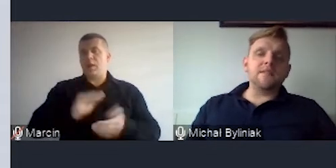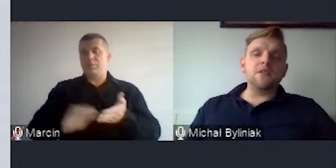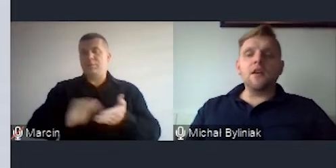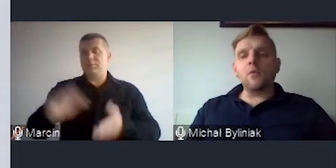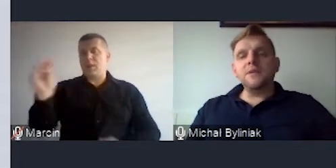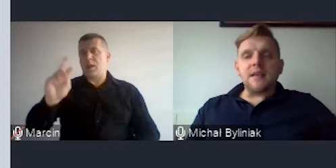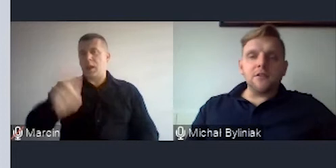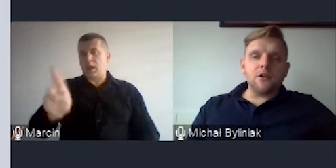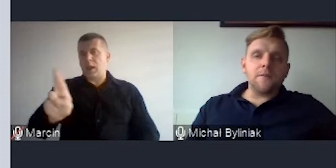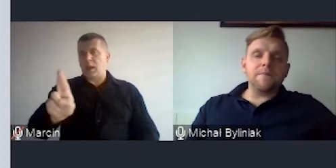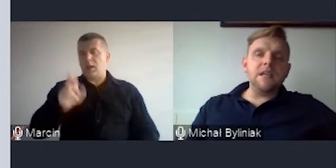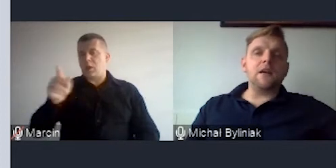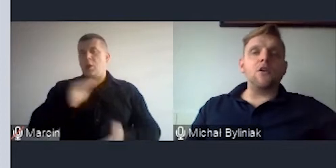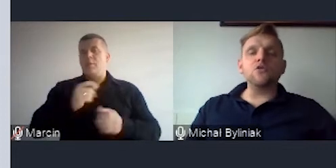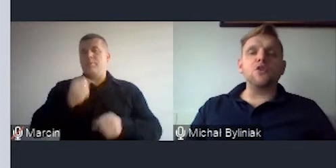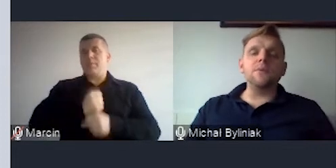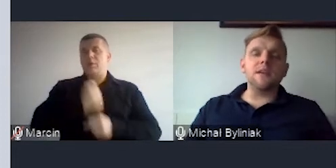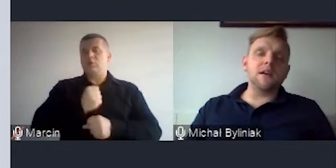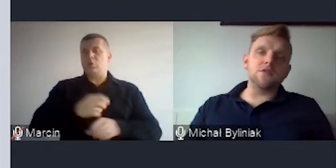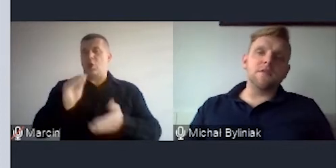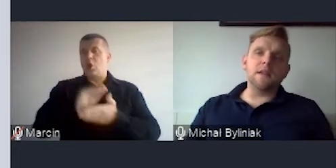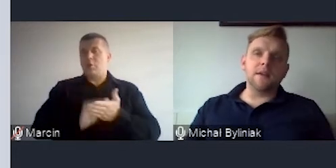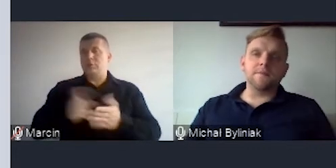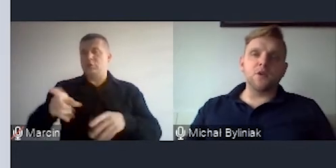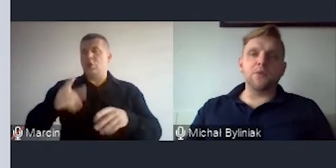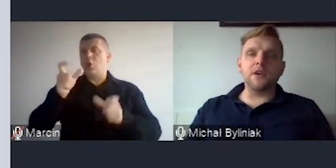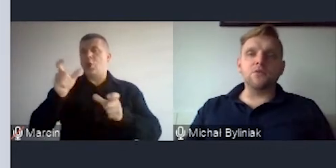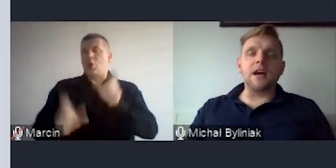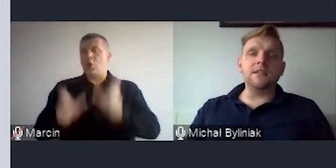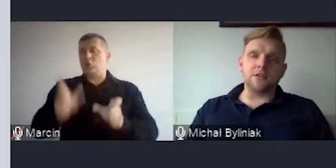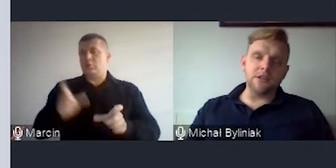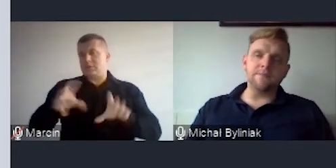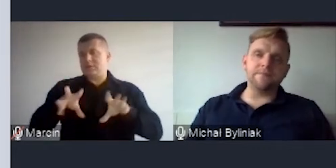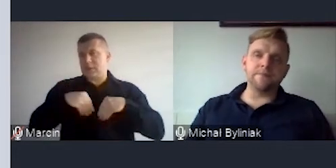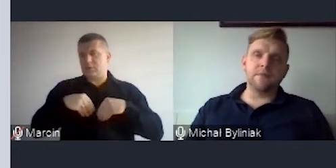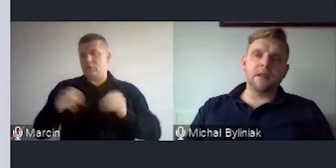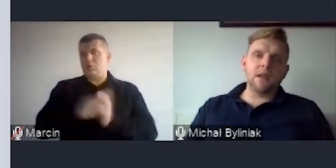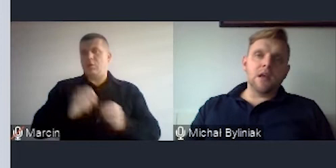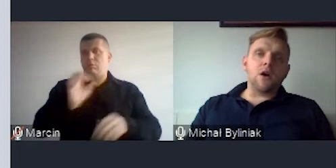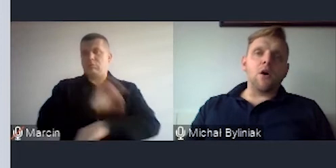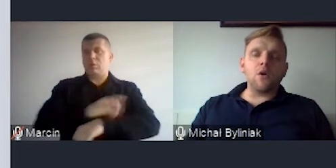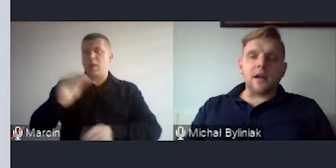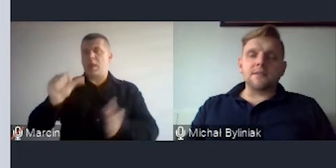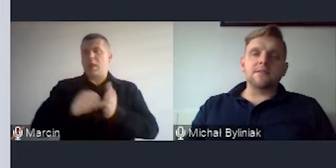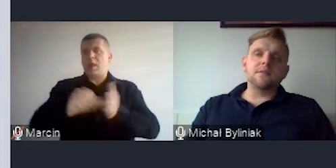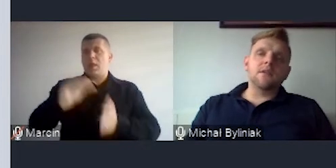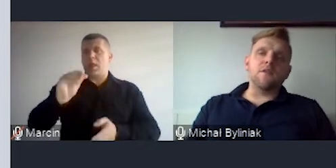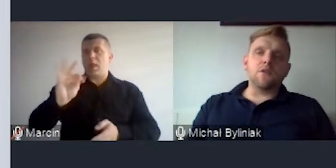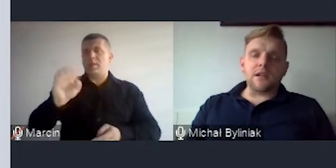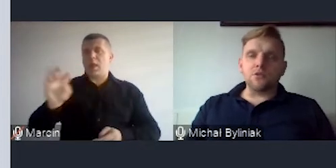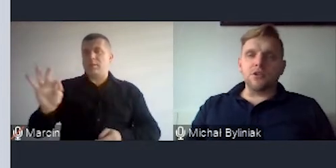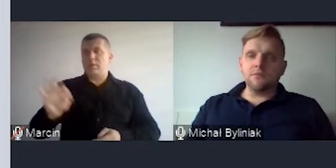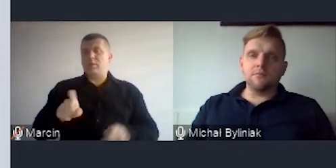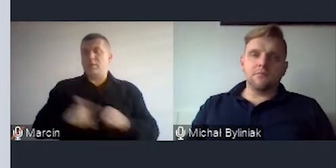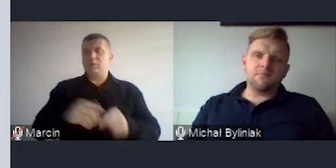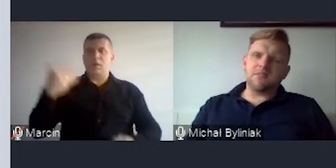personel opisano jako osoby zaangażowane do projektu na etacie, oraz wolontariuszy.